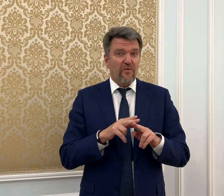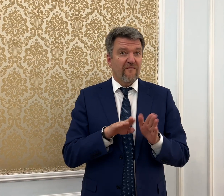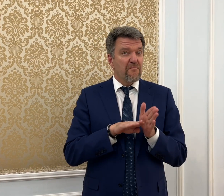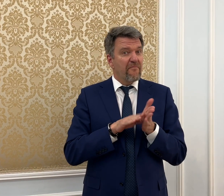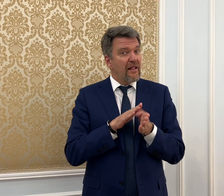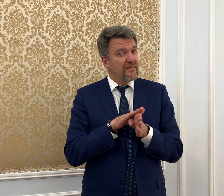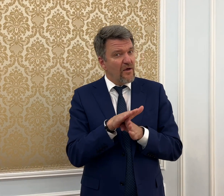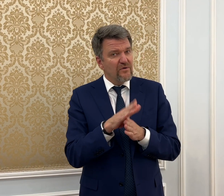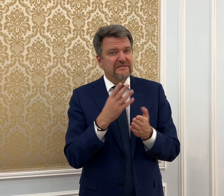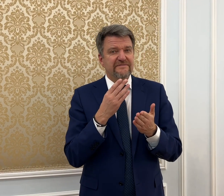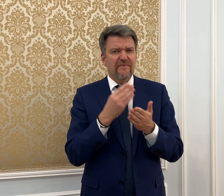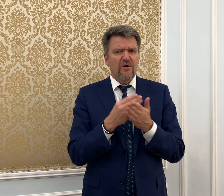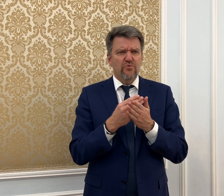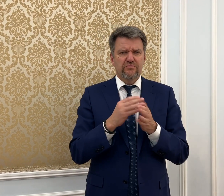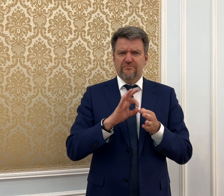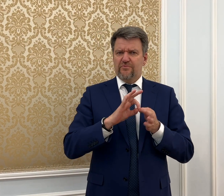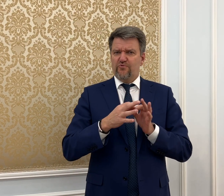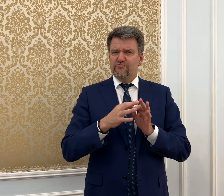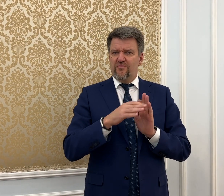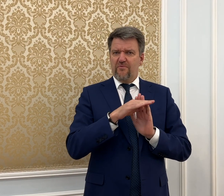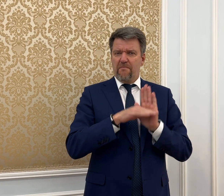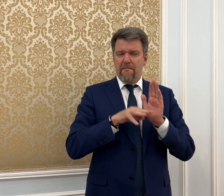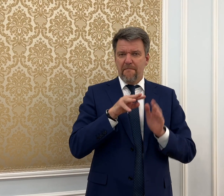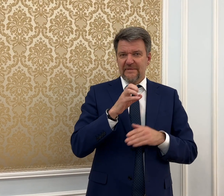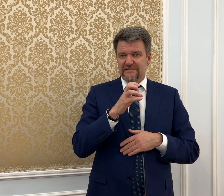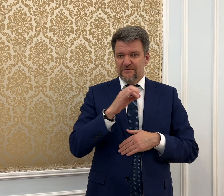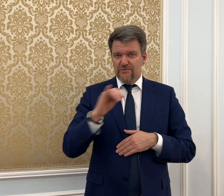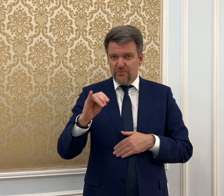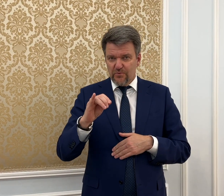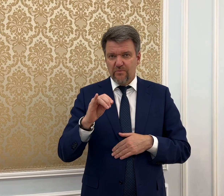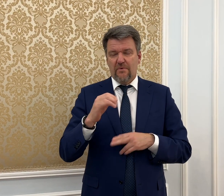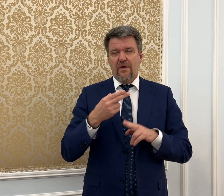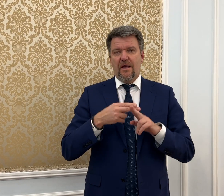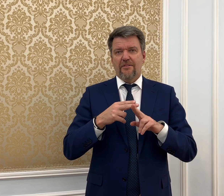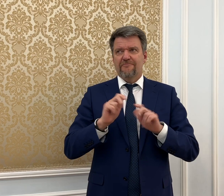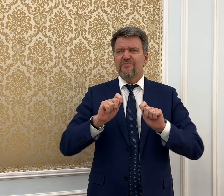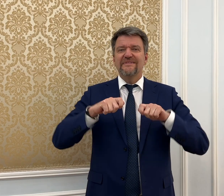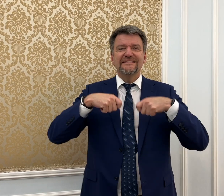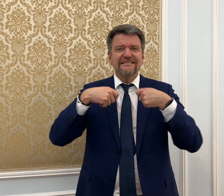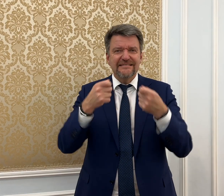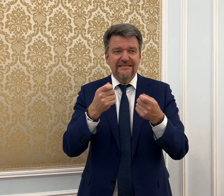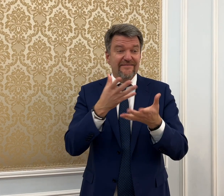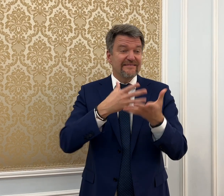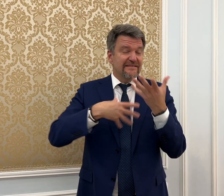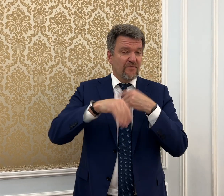которые выполняют свою сложную миссию - донести всему обществу нашу культуру,